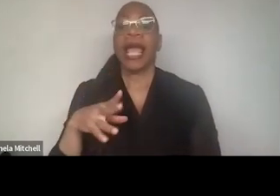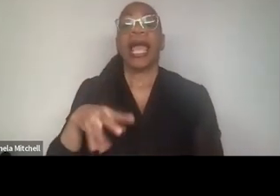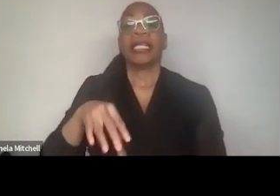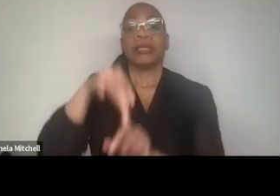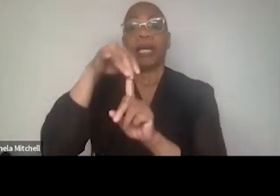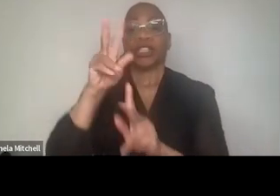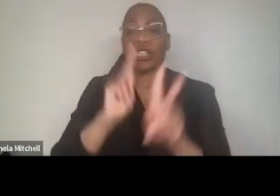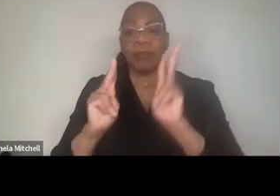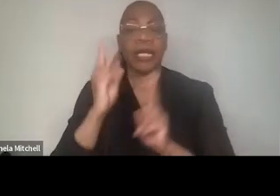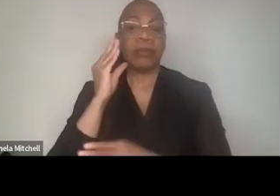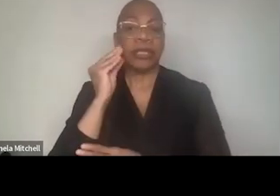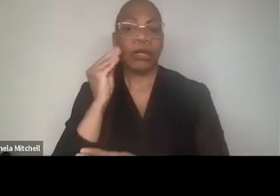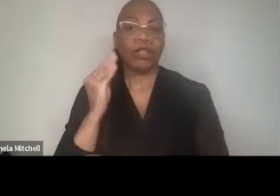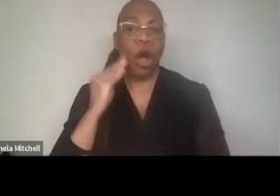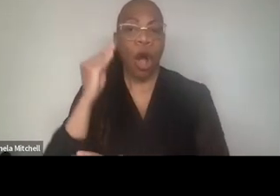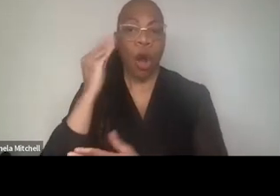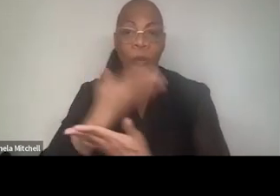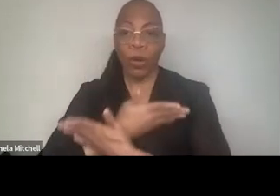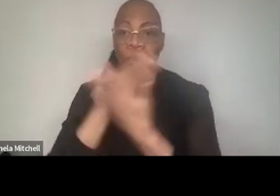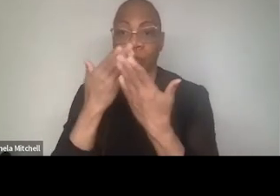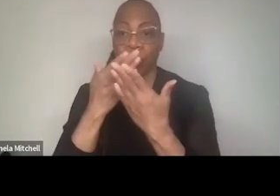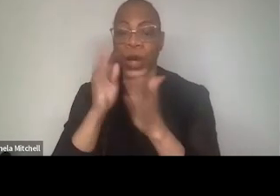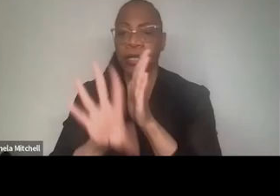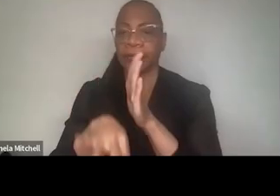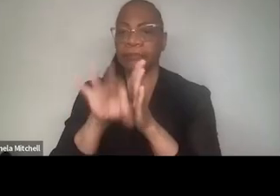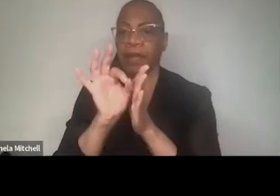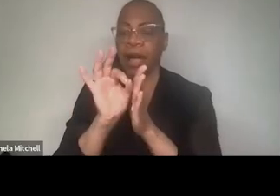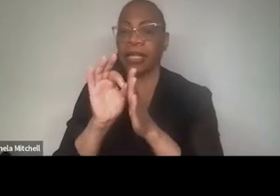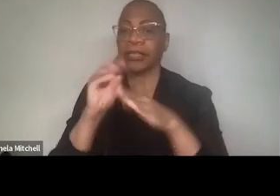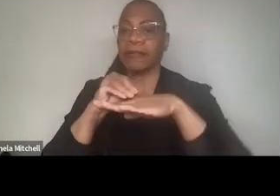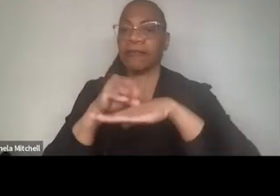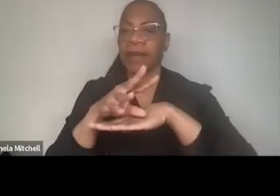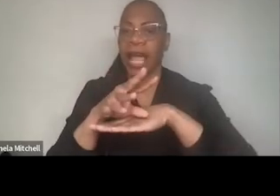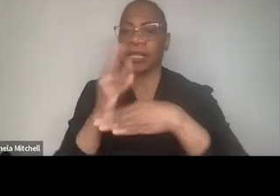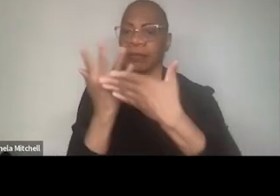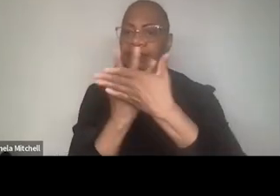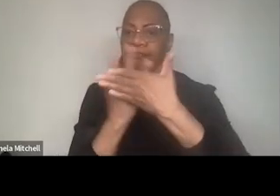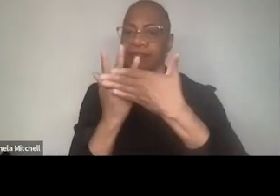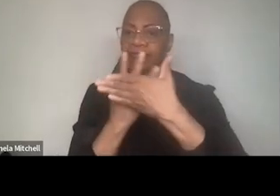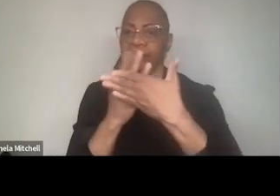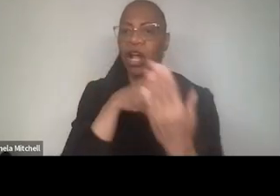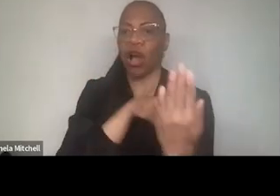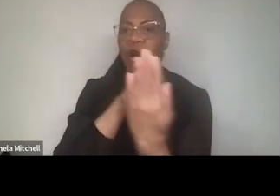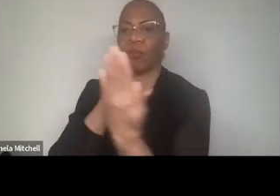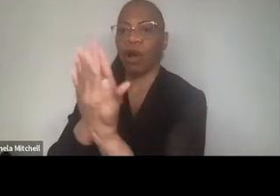Escucharán sobre métodos de evaluación efectivos e intervenciones para ayudar a individuos con SMI